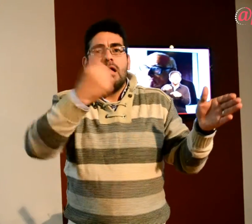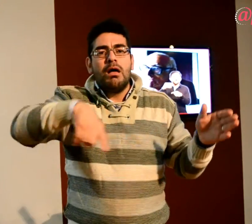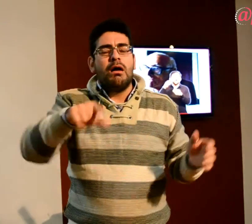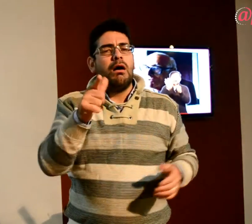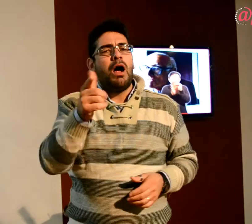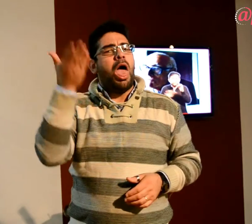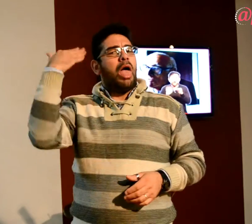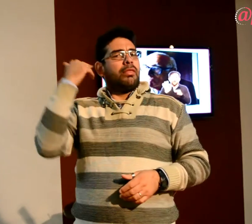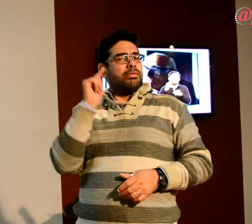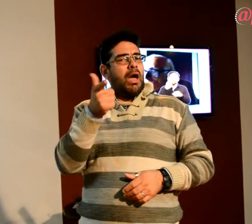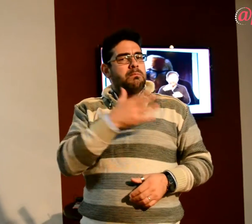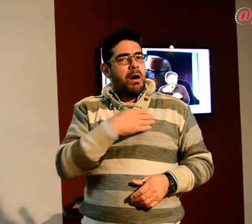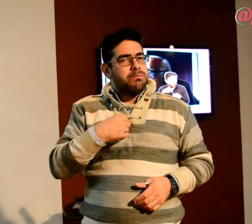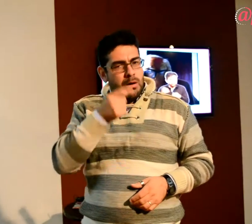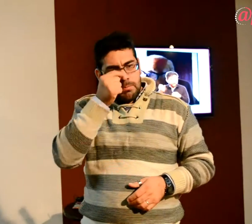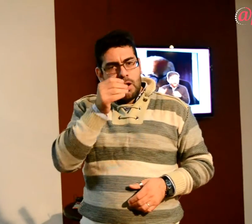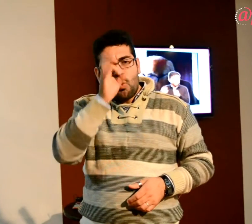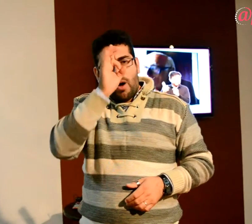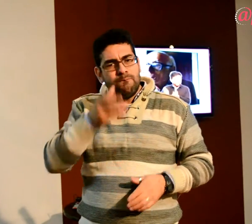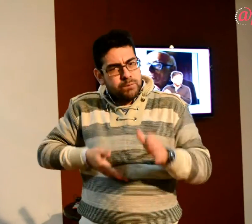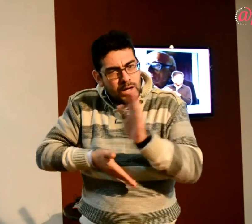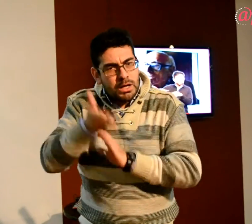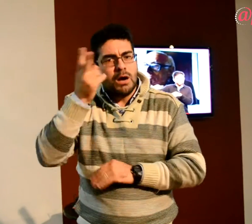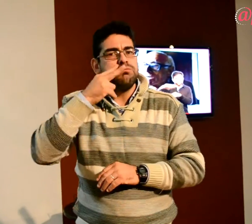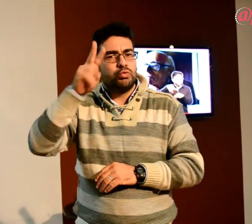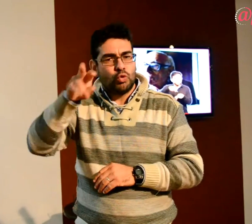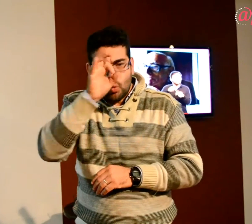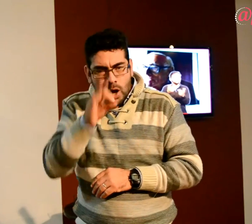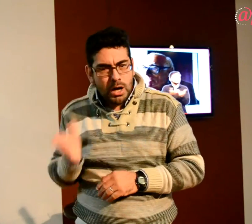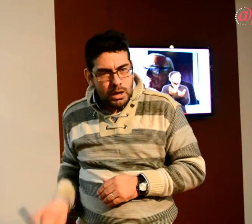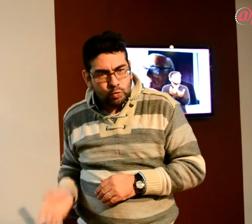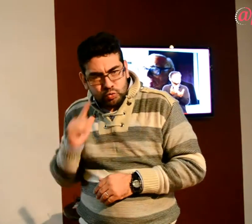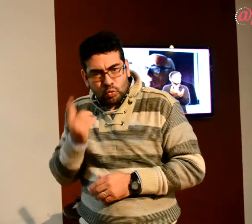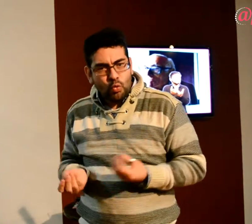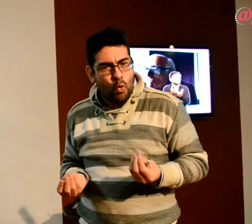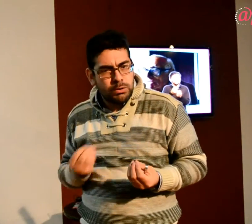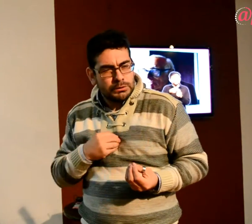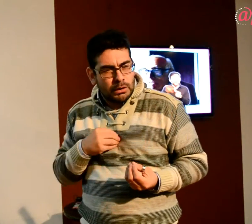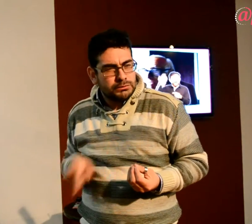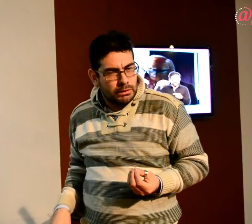Antes los padres nunca llevaban los sordos a los museos, y los niños, ¿qué sentían?